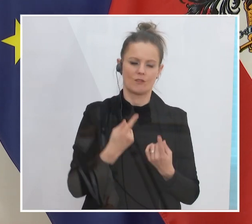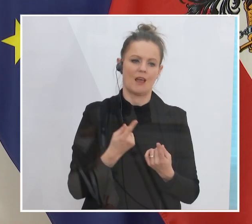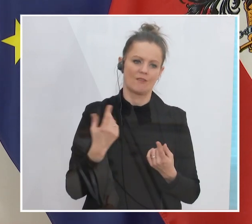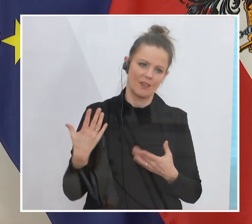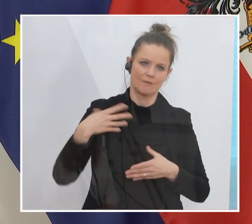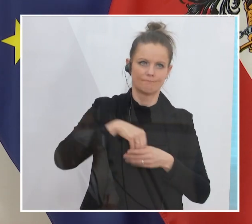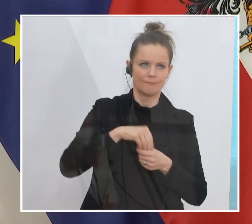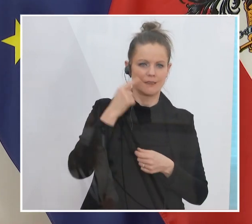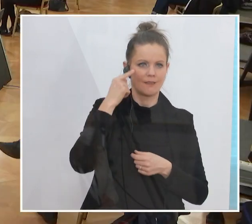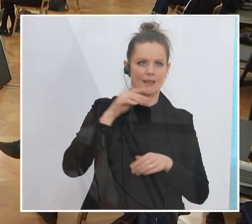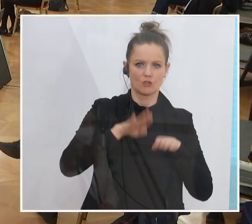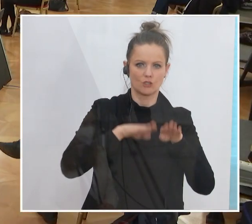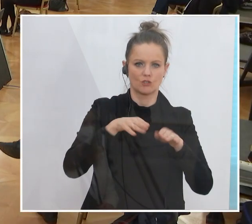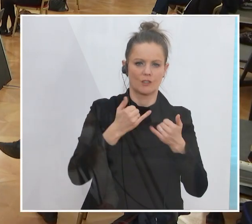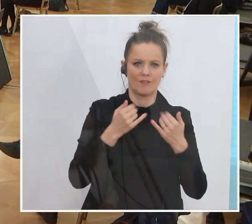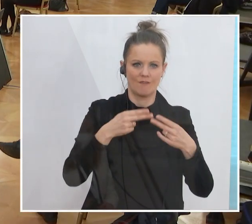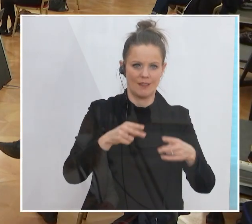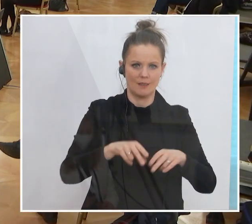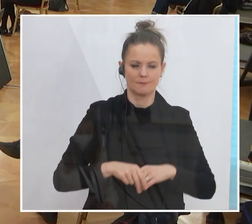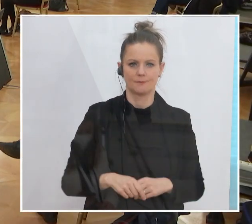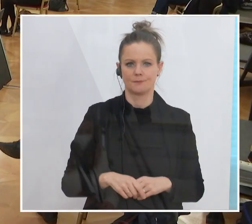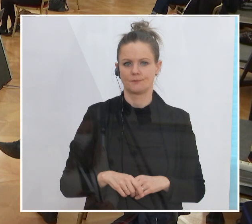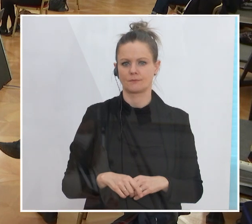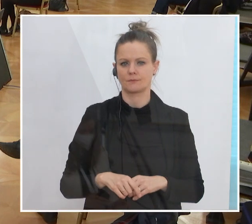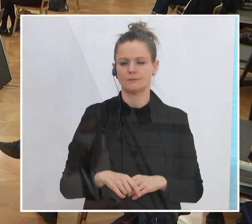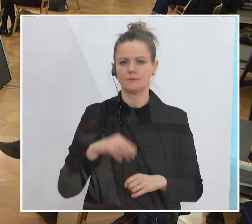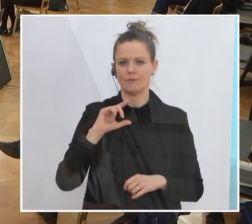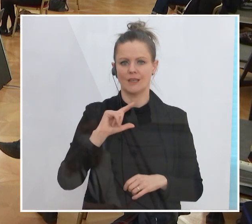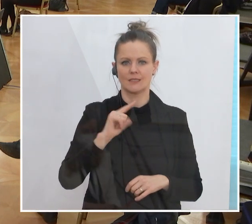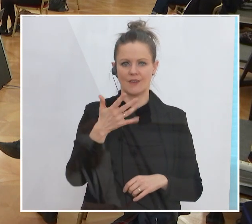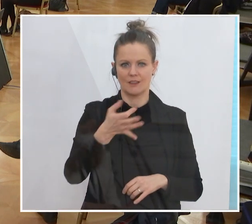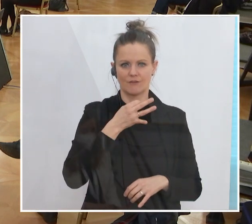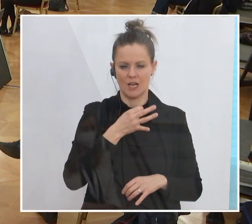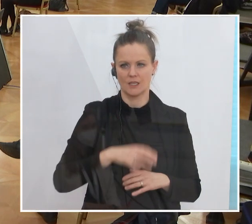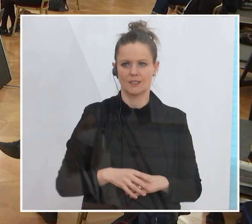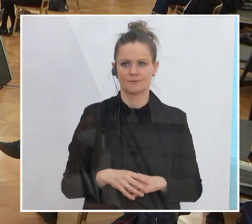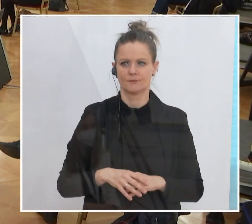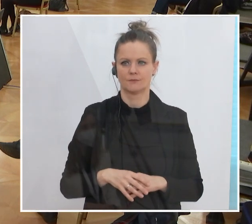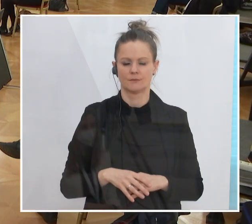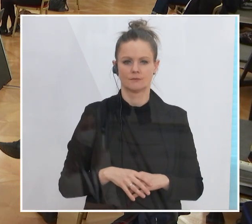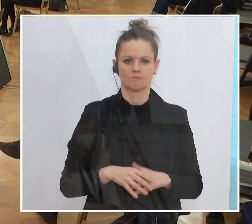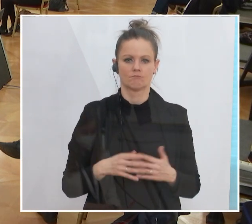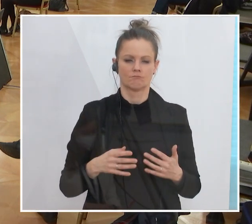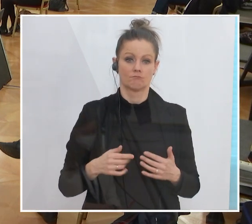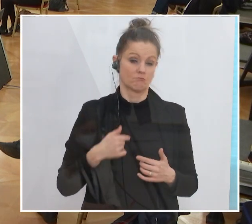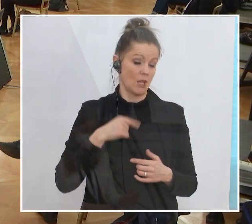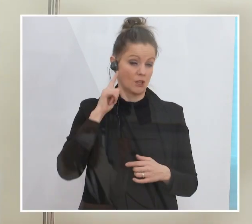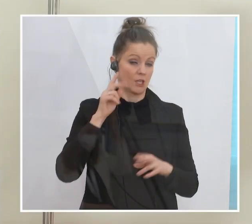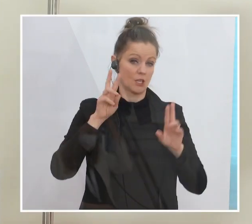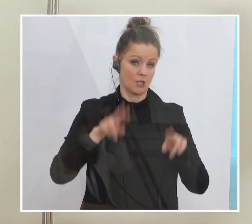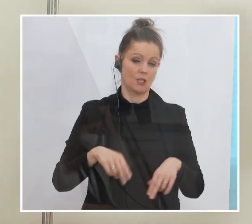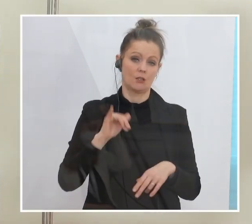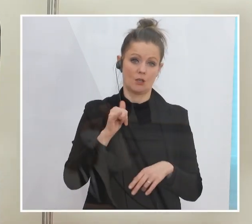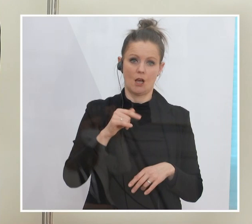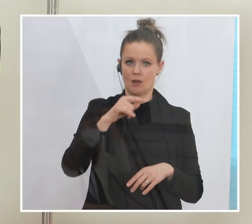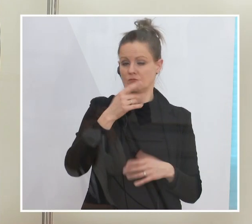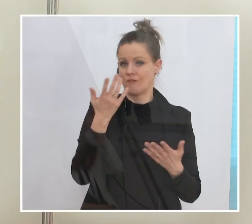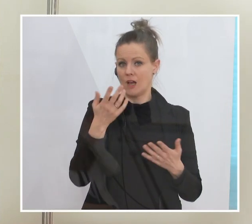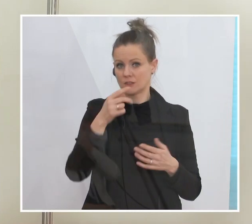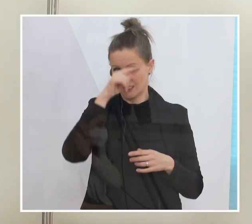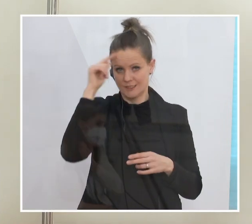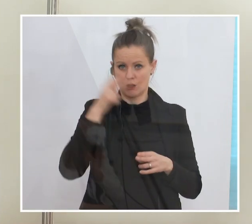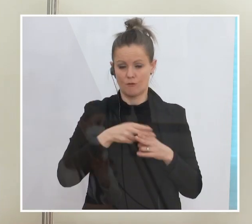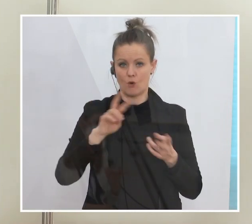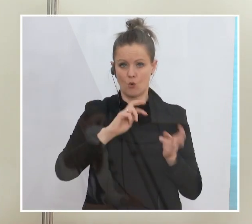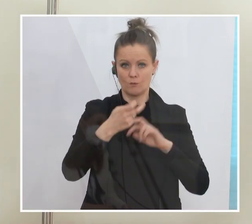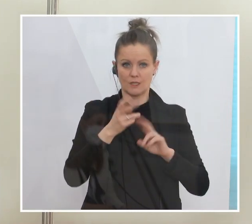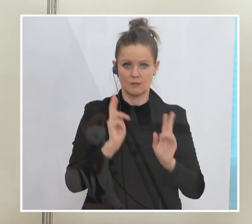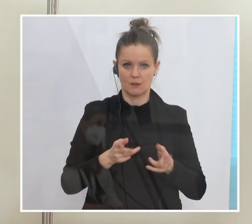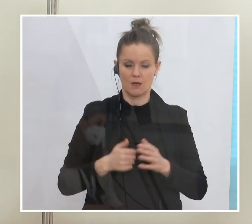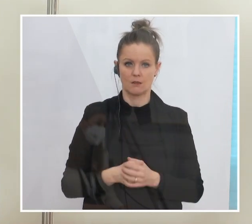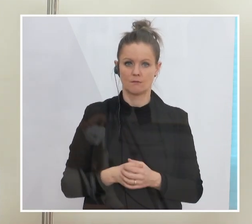Zur anderen Frage. Also ich halte für richtig, was sinnvoll machbar ist. Das ist viel. Da ist